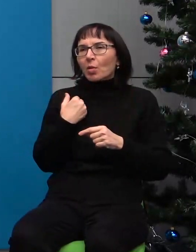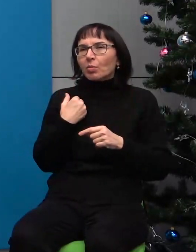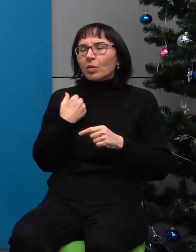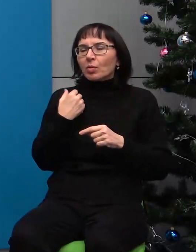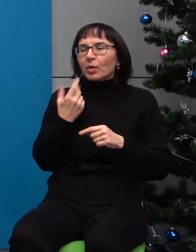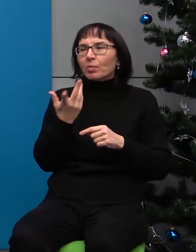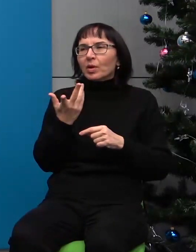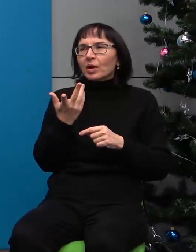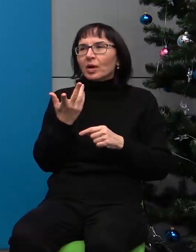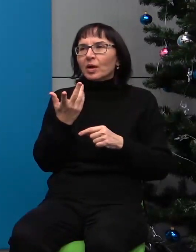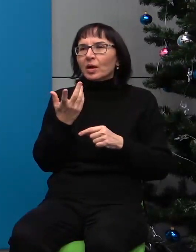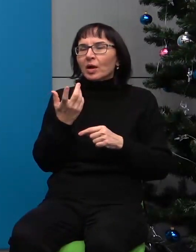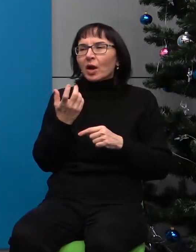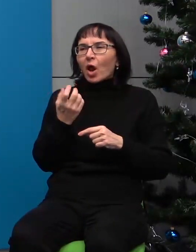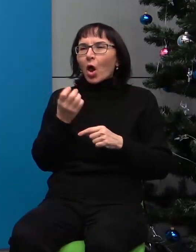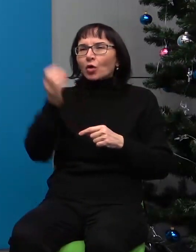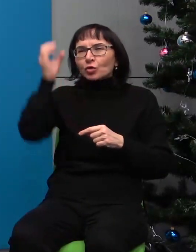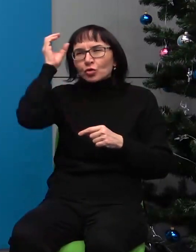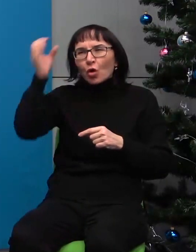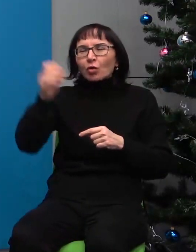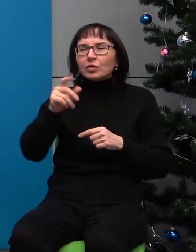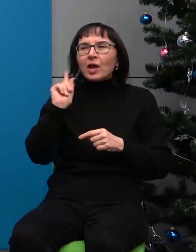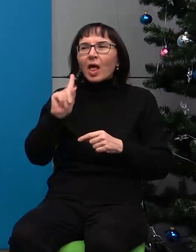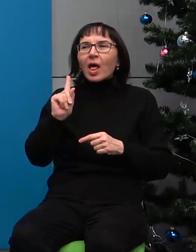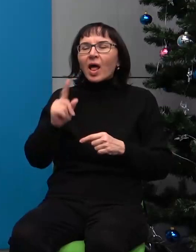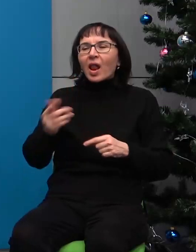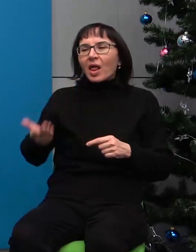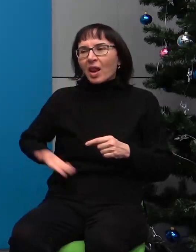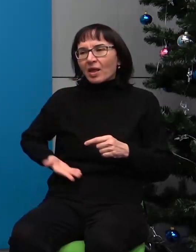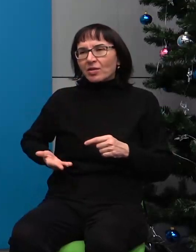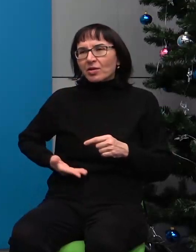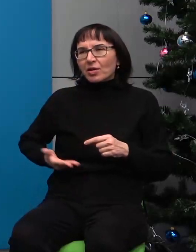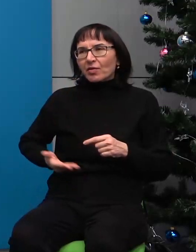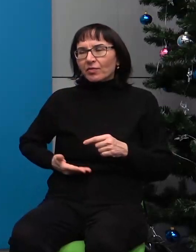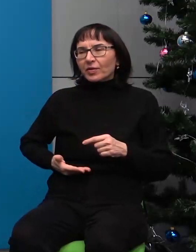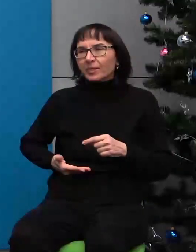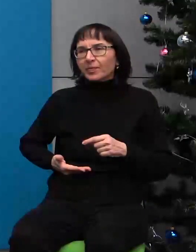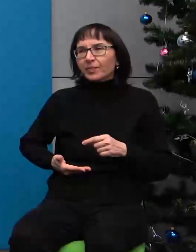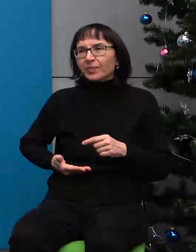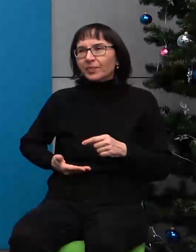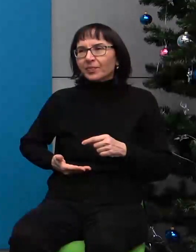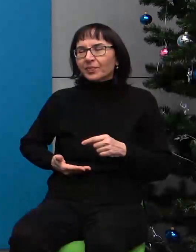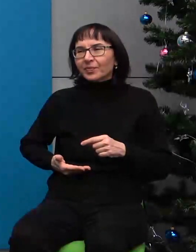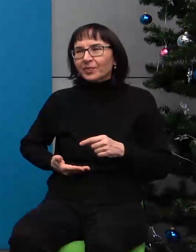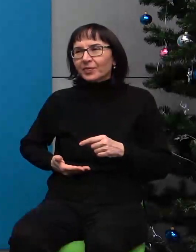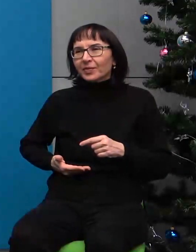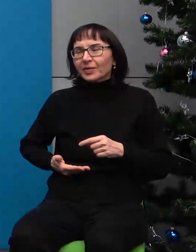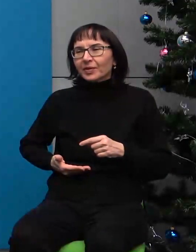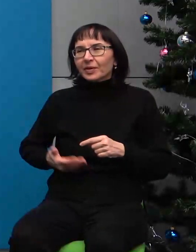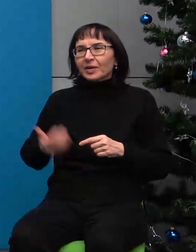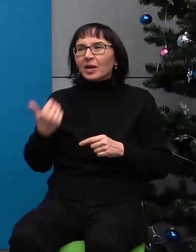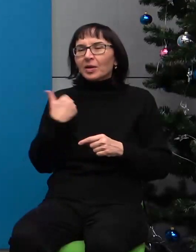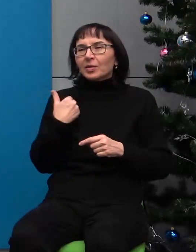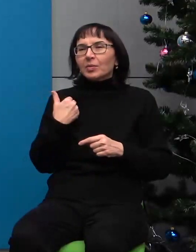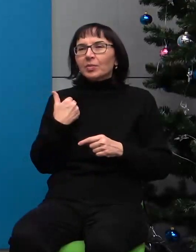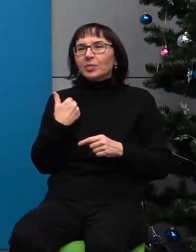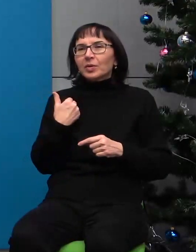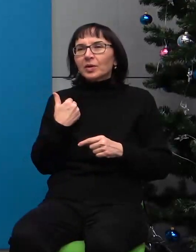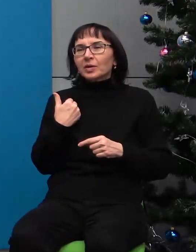W sensie zdolny, ale leniwy. No faktycznie byłem bystry, jak w kluzecie, ale przede wszystkim byłem takim nieogarniętym młodzianem,